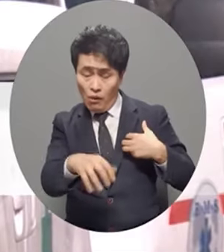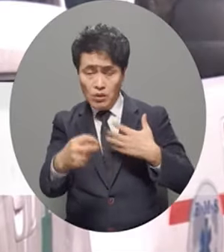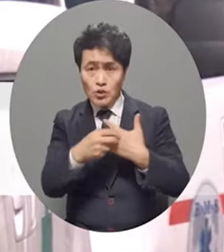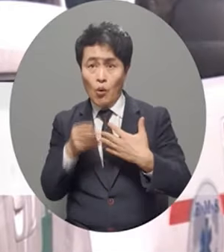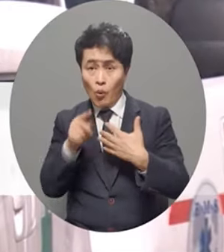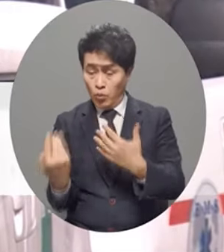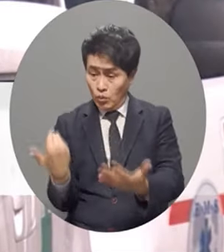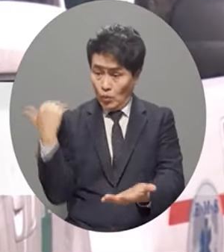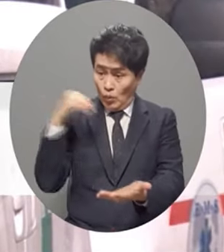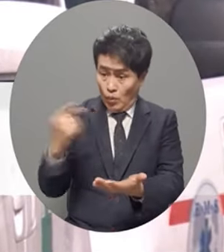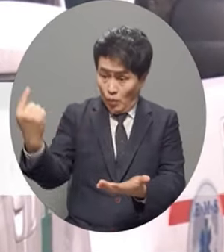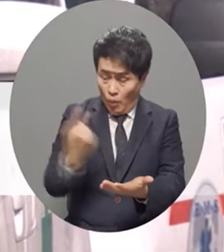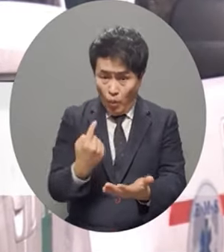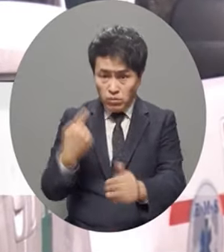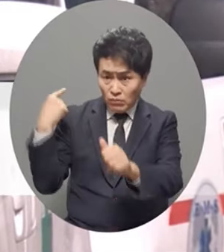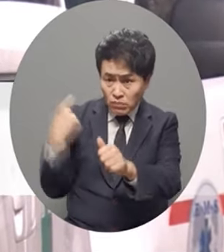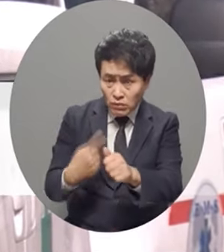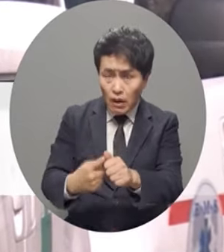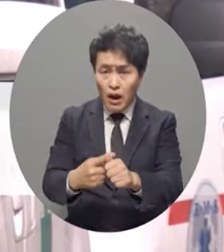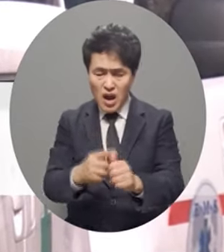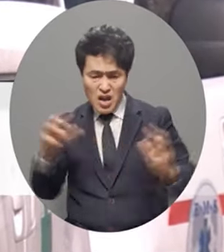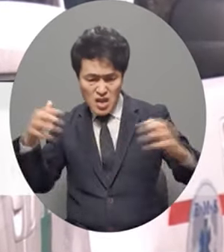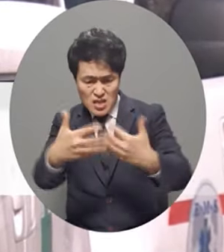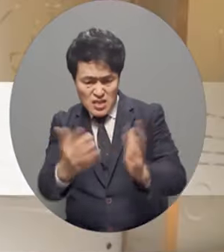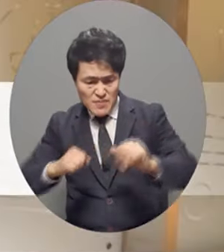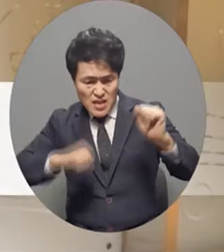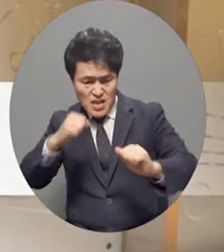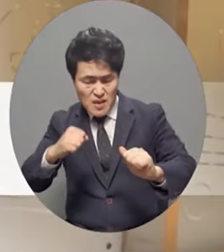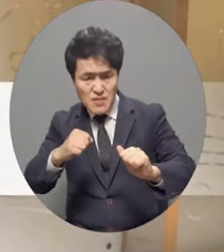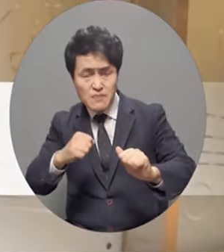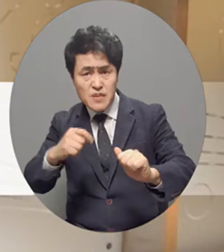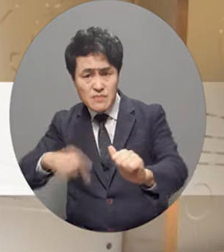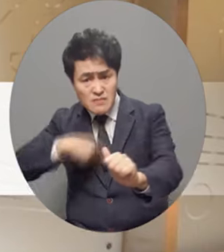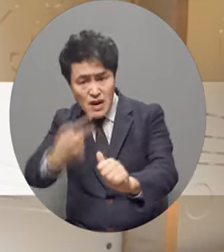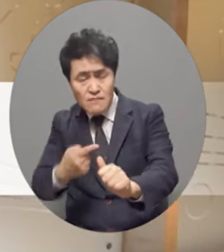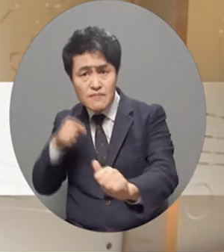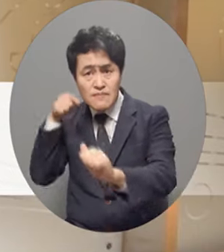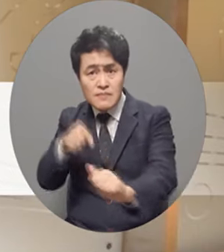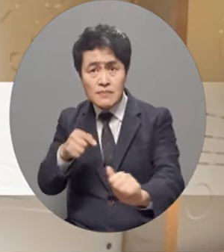정부는 또 현장에 돌아온 전공의를 공격하거나 집단 행동 참여를 강요하는